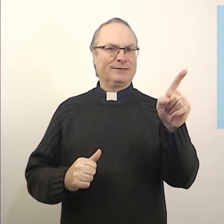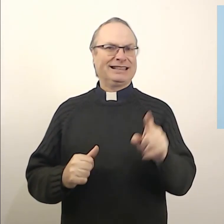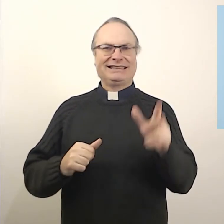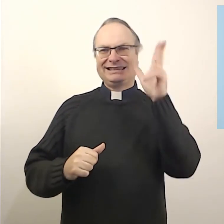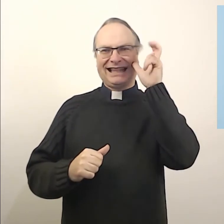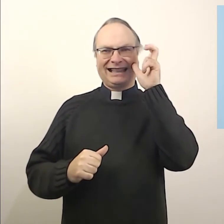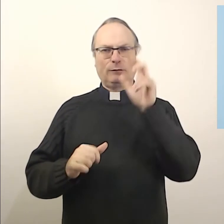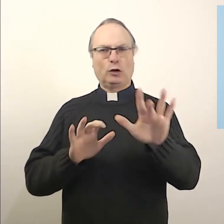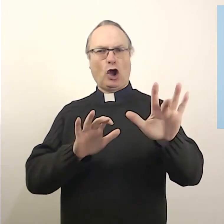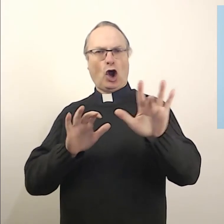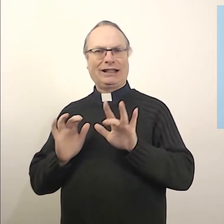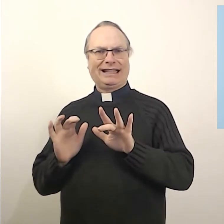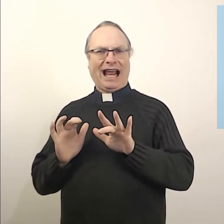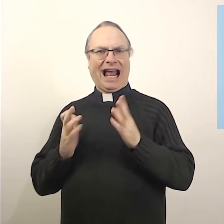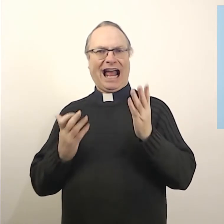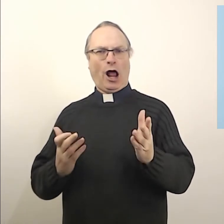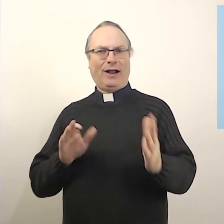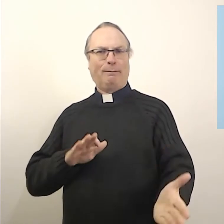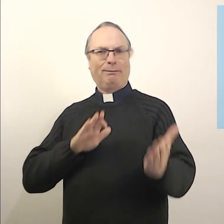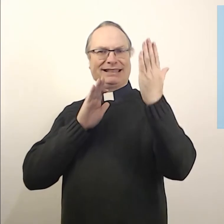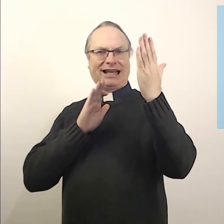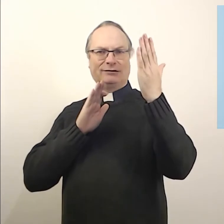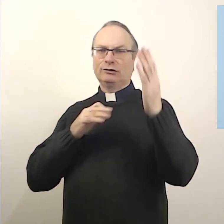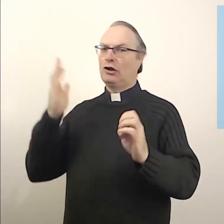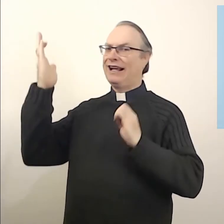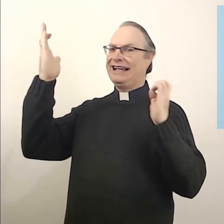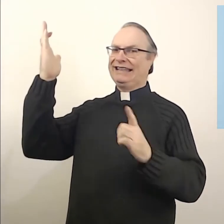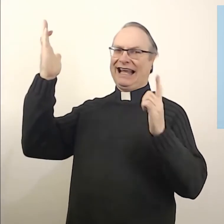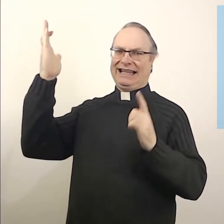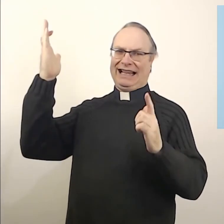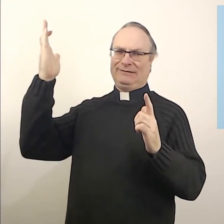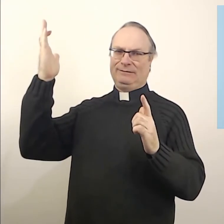Satan se retira alors de la présence de l'Éternel.